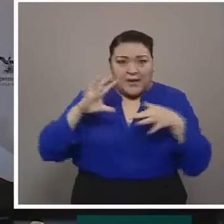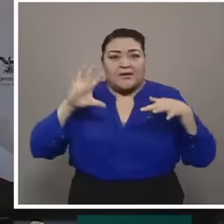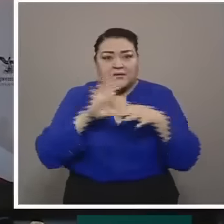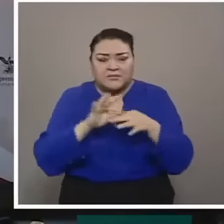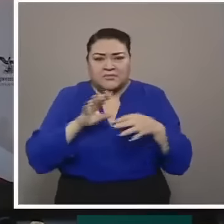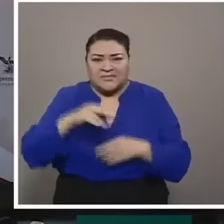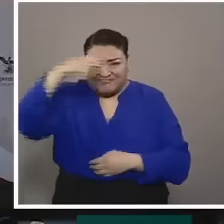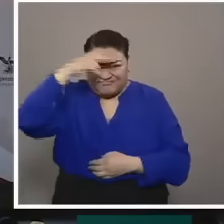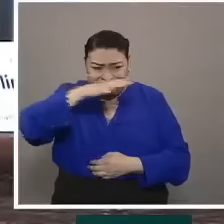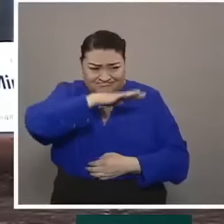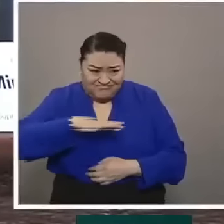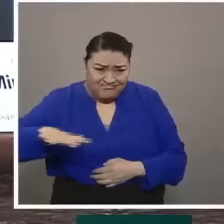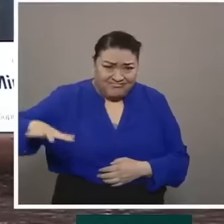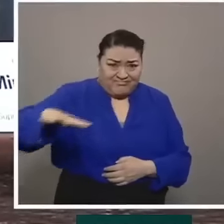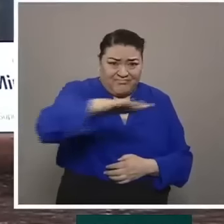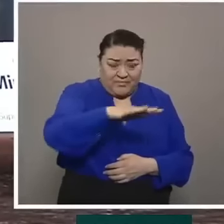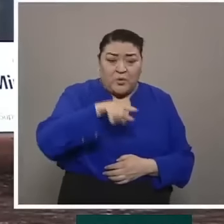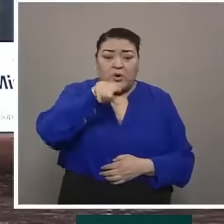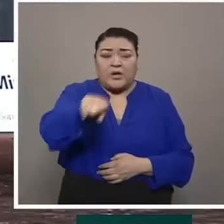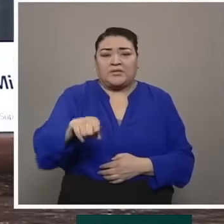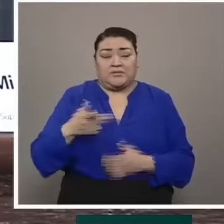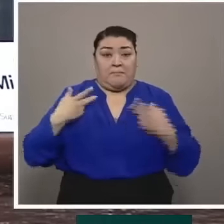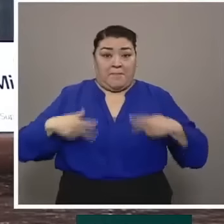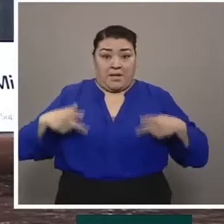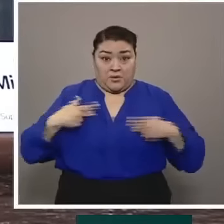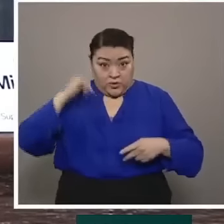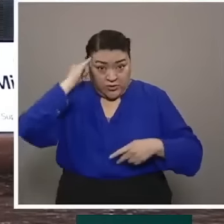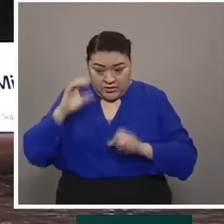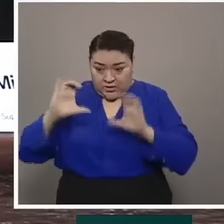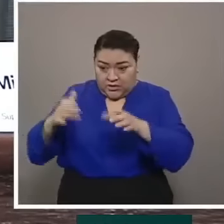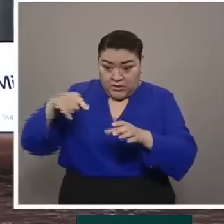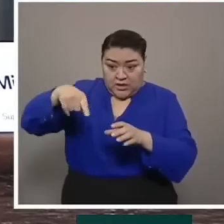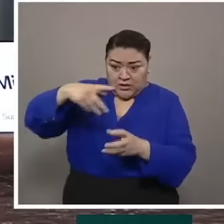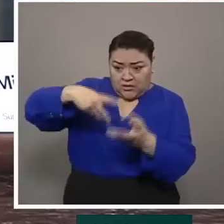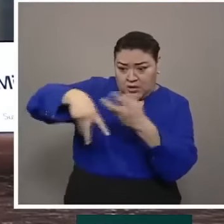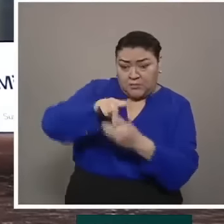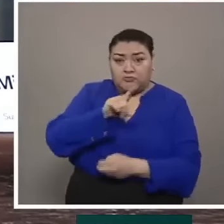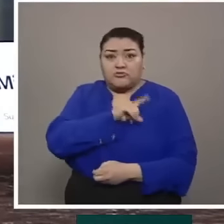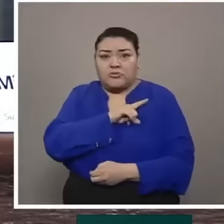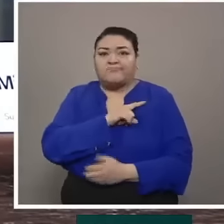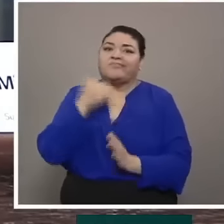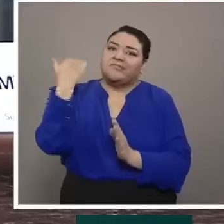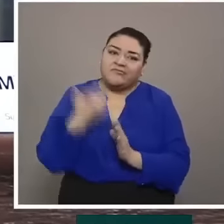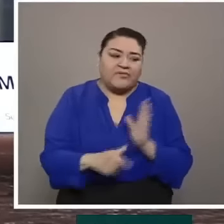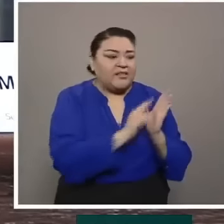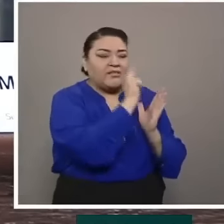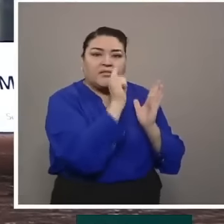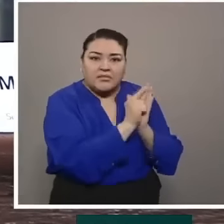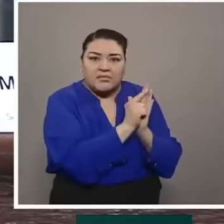ejercicio de la libre determinación es la falta de legislación estatal que traduzca el reconocimiento